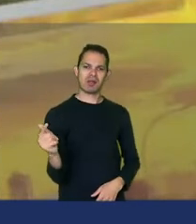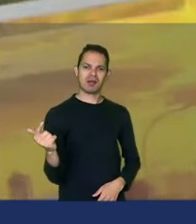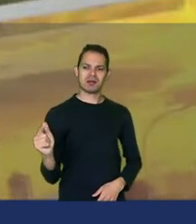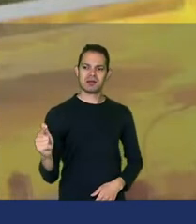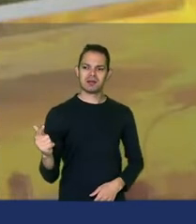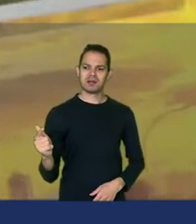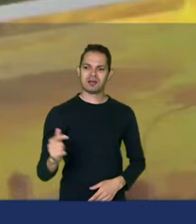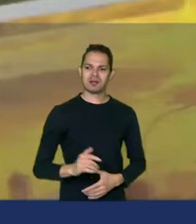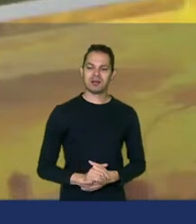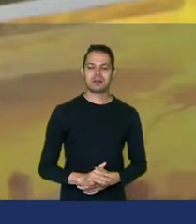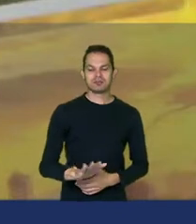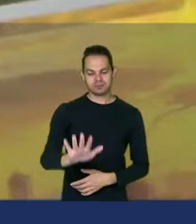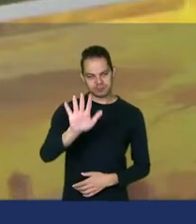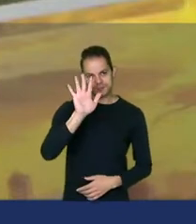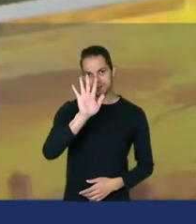PREOCUPA NUNCA COM O POVO , MAS AGUARDEM, LULA VEM AÍ